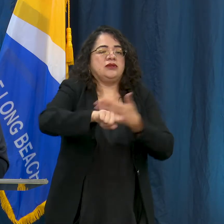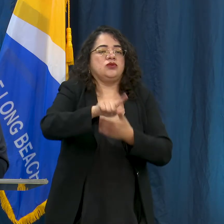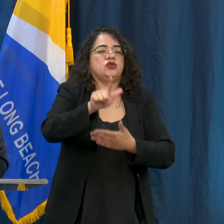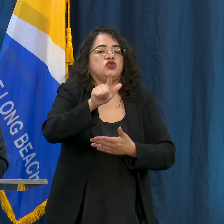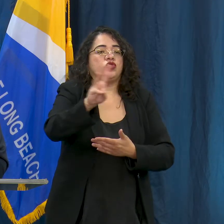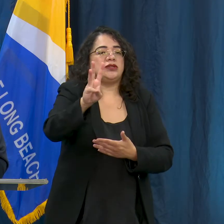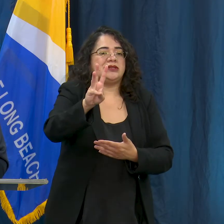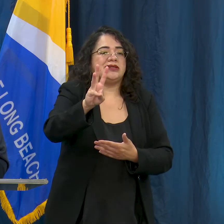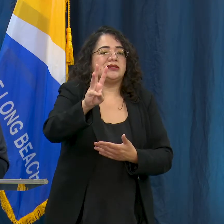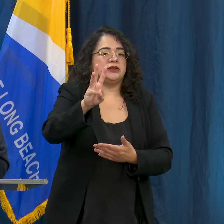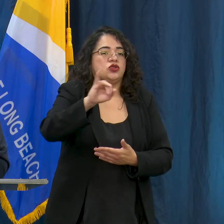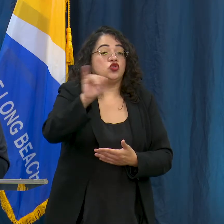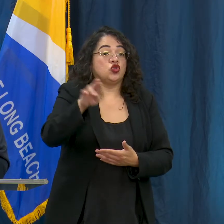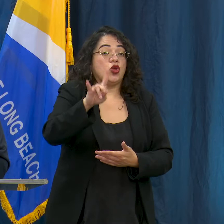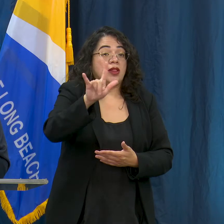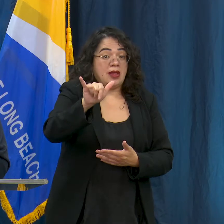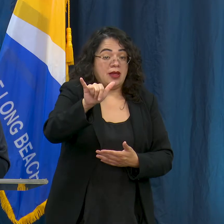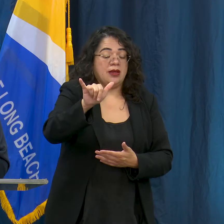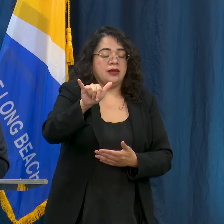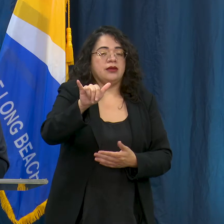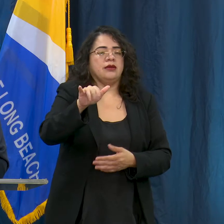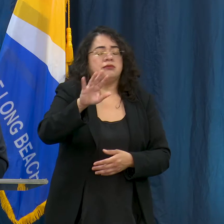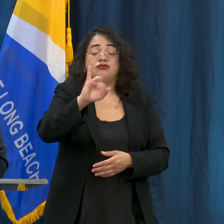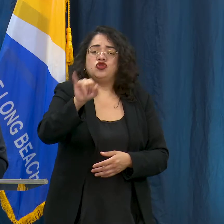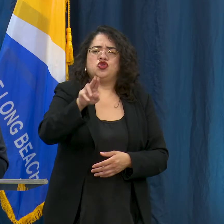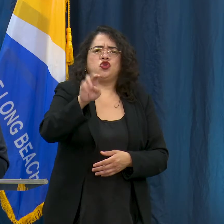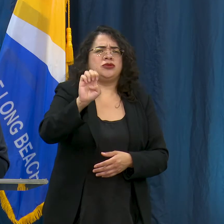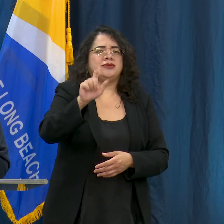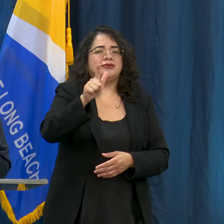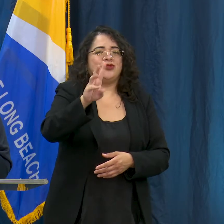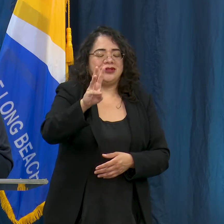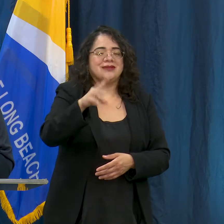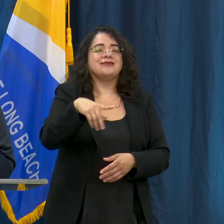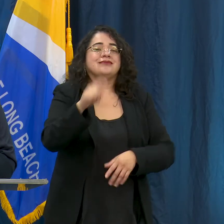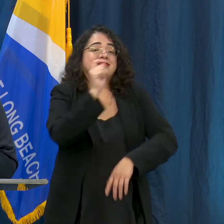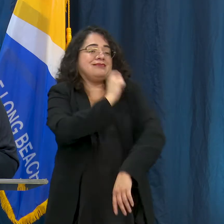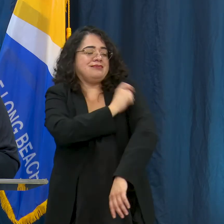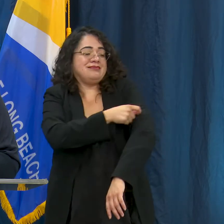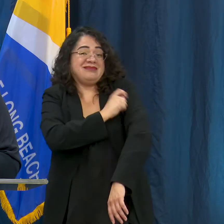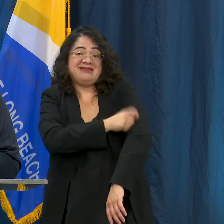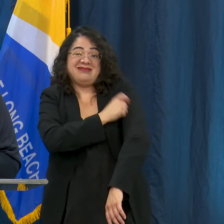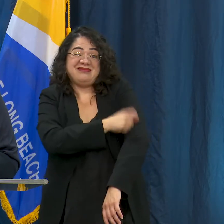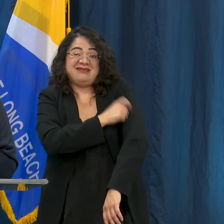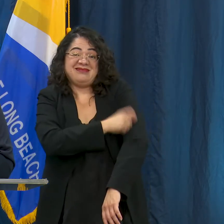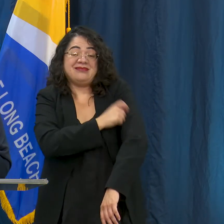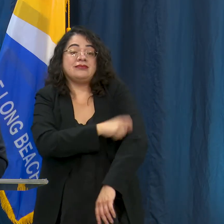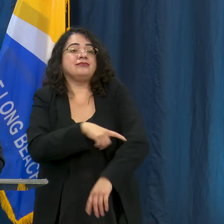loss alone ESDA tattoo ah hey servicios is alone s dame asahi tambien algunos